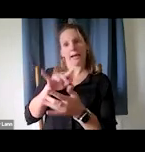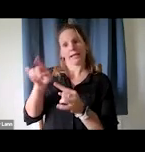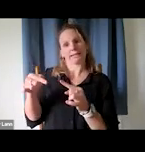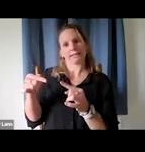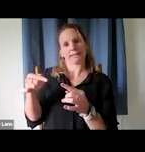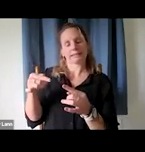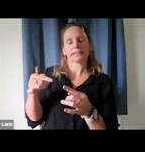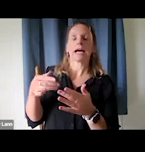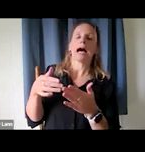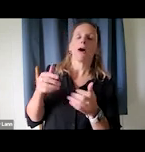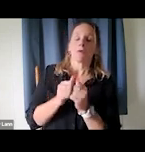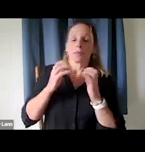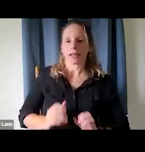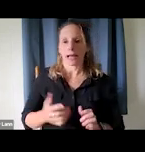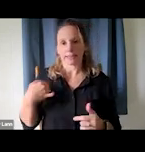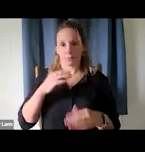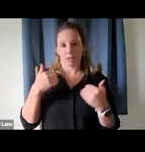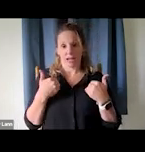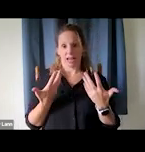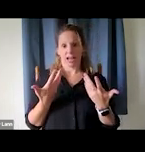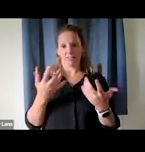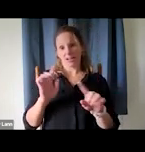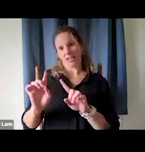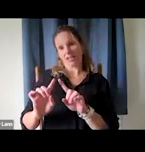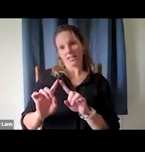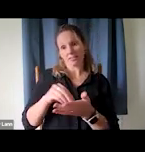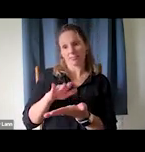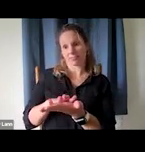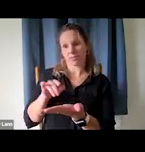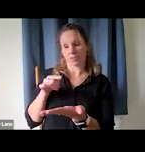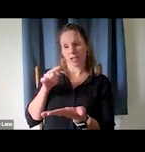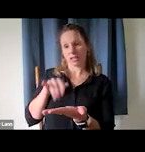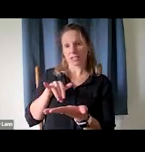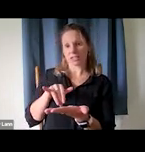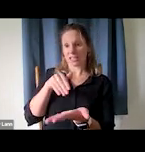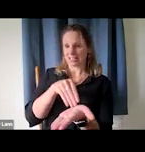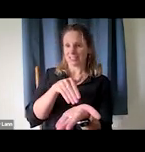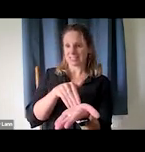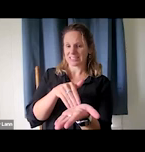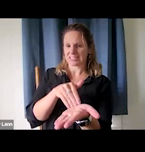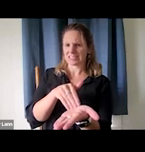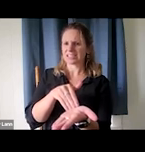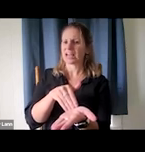y definitivamente me he encontrado con múltiples registros en los que el médico alegó que el uso de sustancias